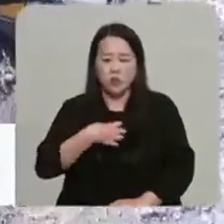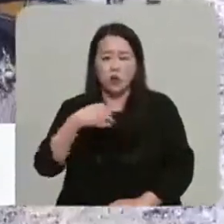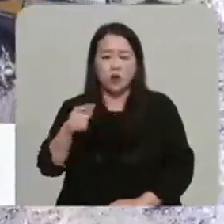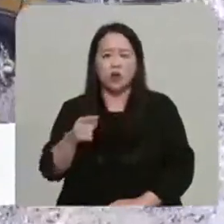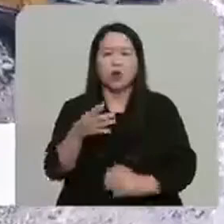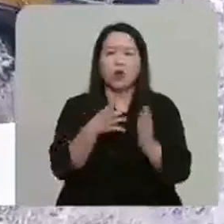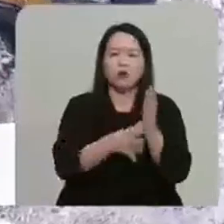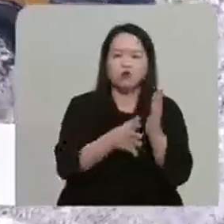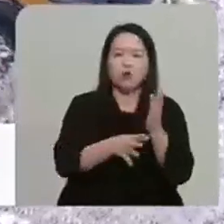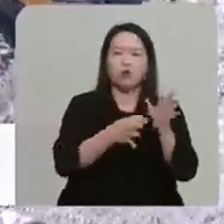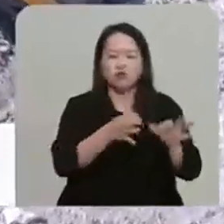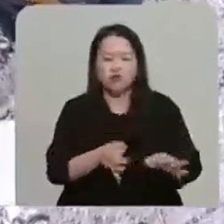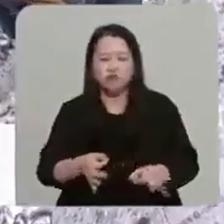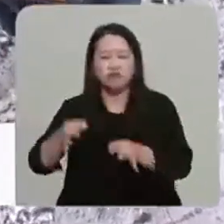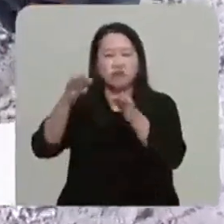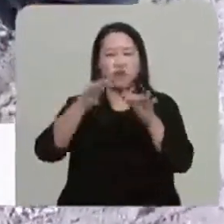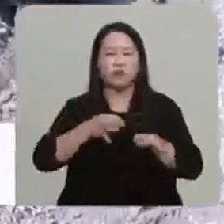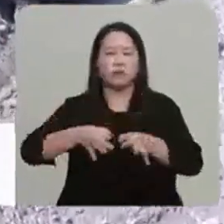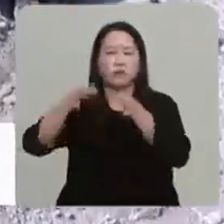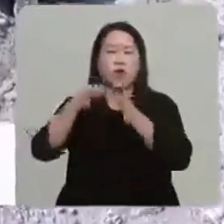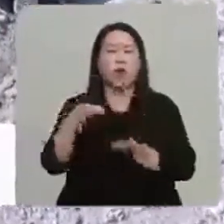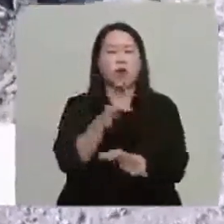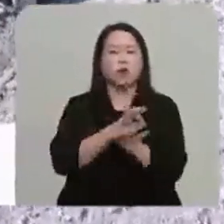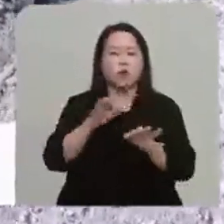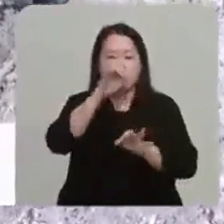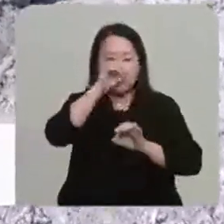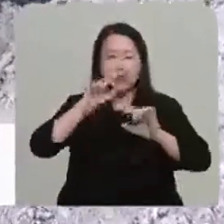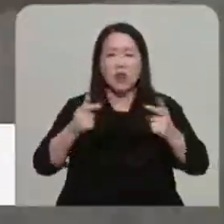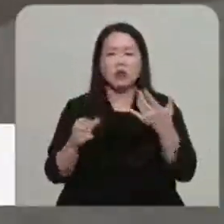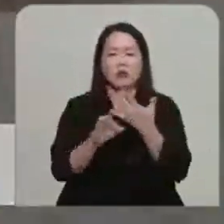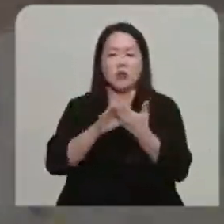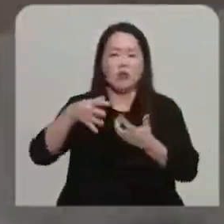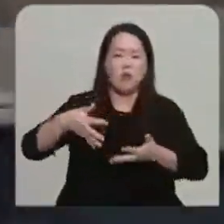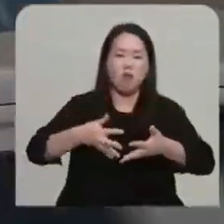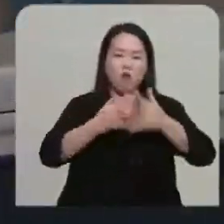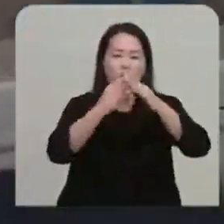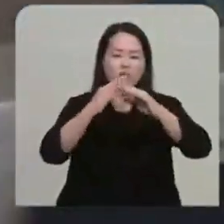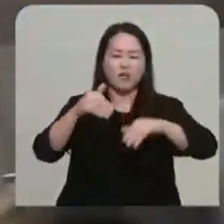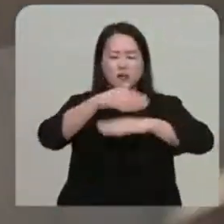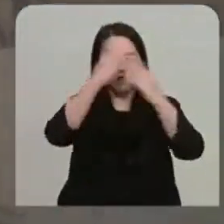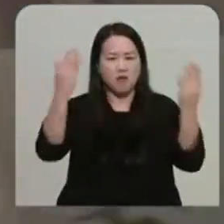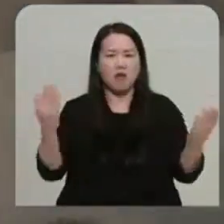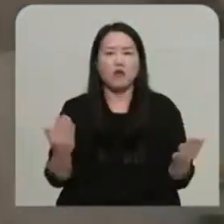으로 위기가 확산할 수 있기 때문에 정부도 감시를 강화하고 있습니다.